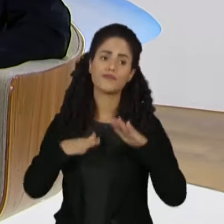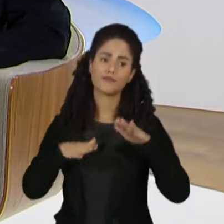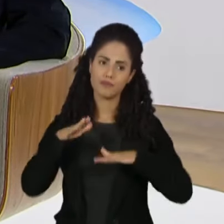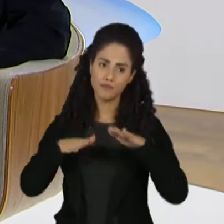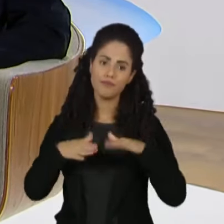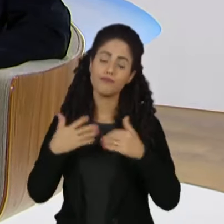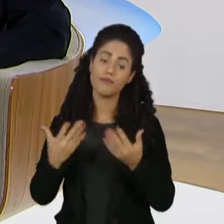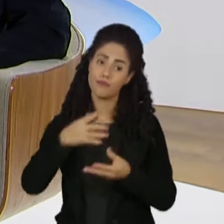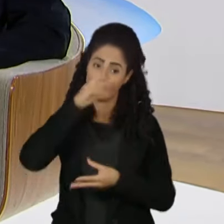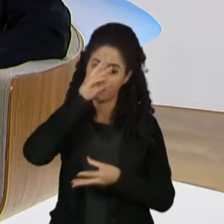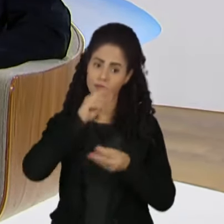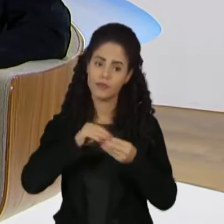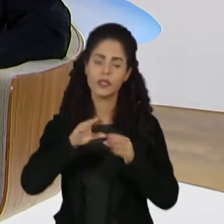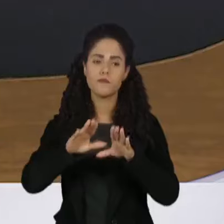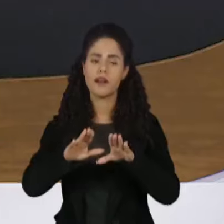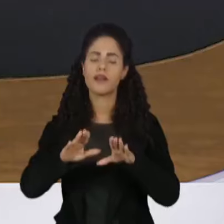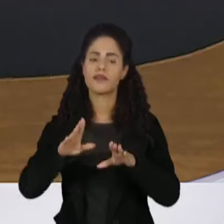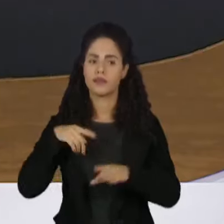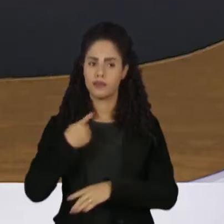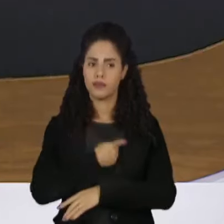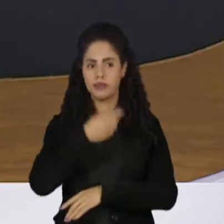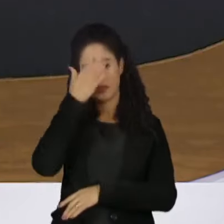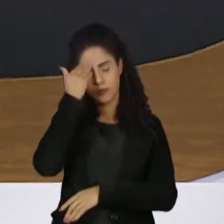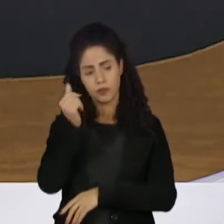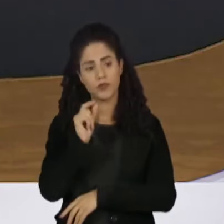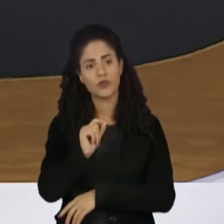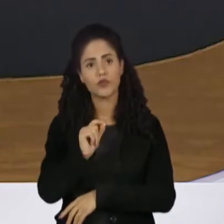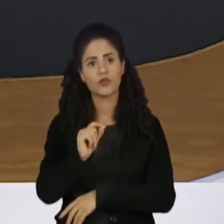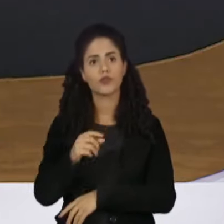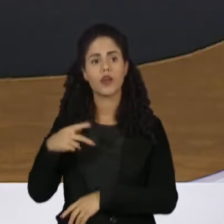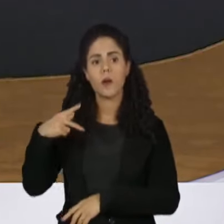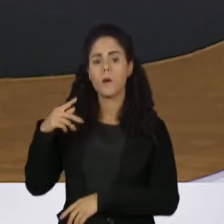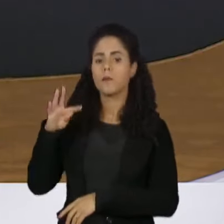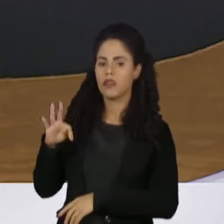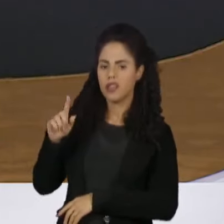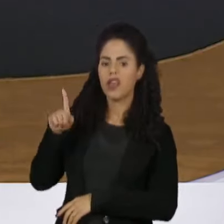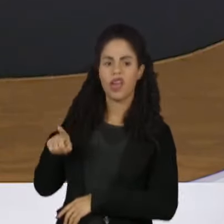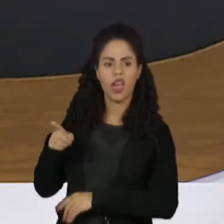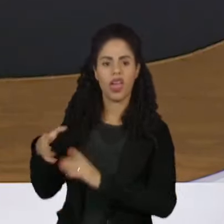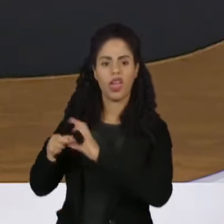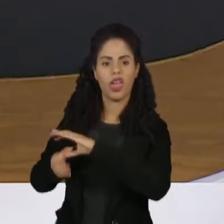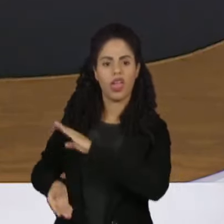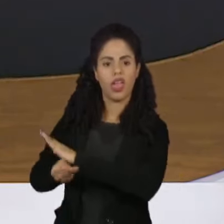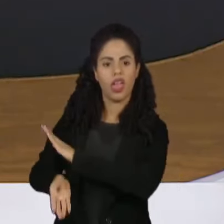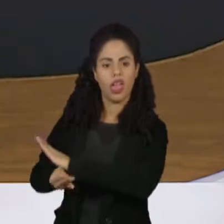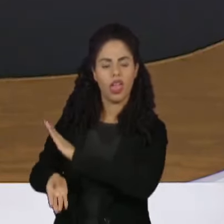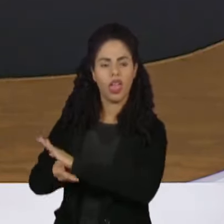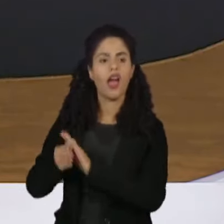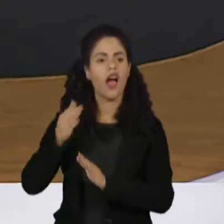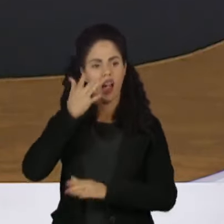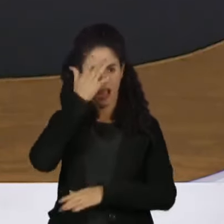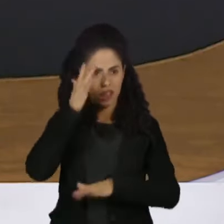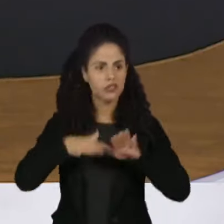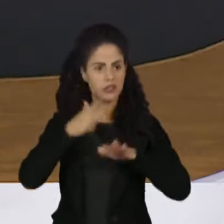conclusões mas que ainda estigmatiza o partido e ainda justifica um certo antipetismo que é